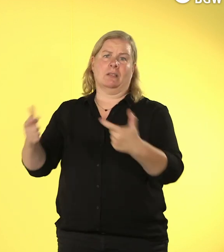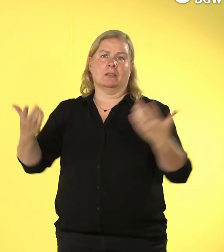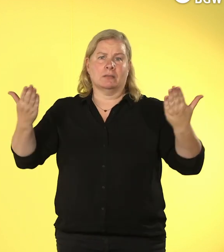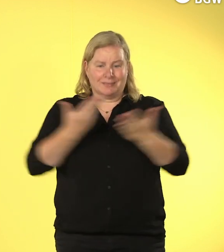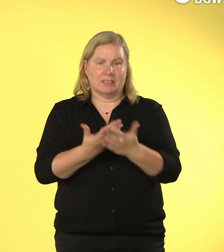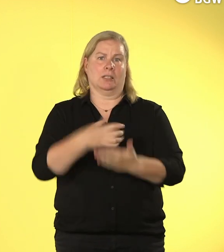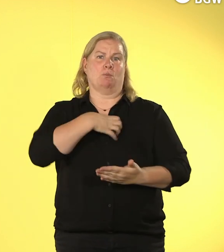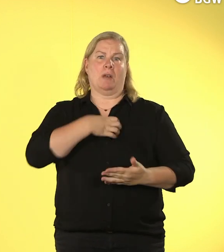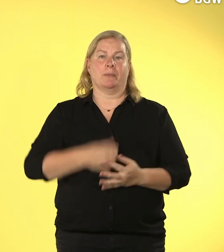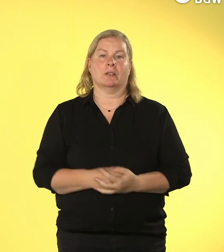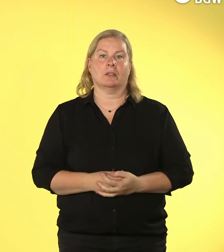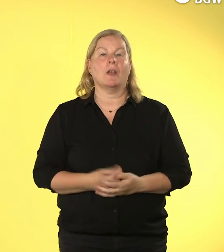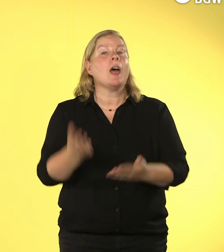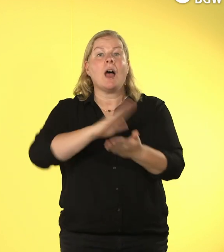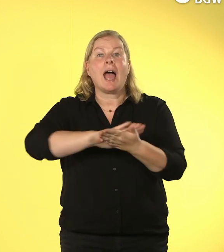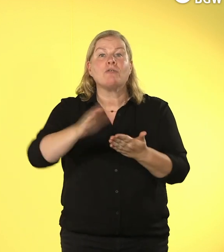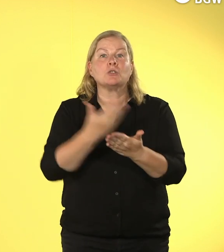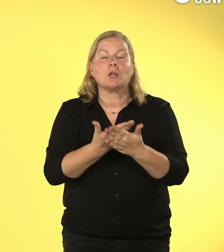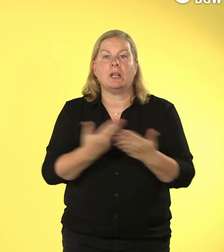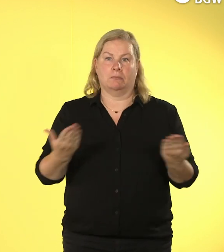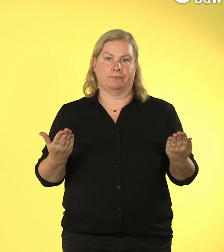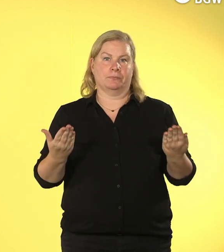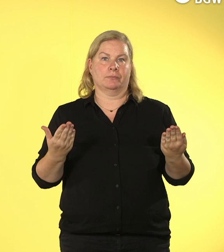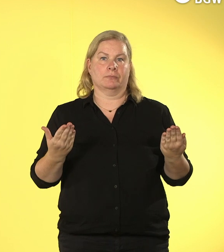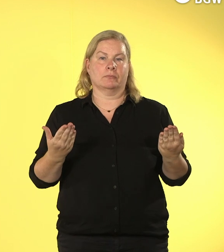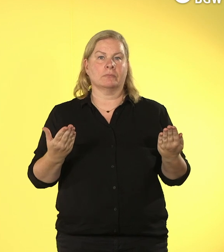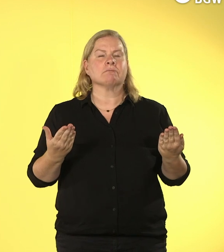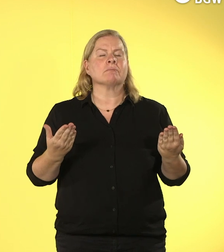Einfaches Beispiel aus meiner niederbayerischen Heimat: